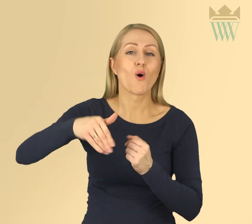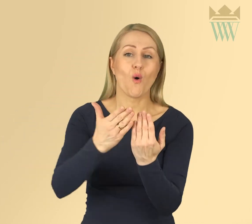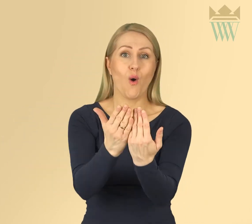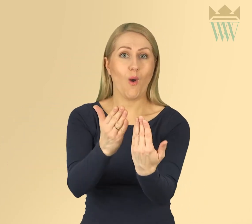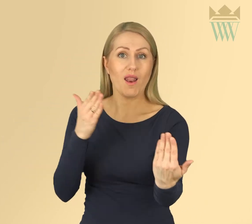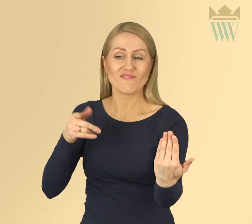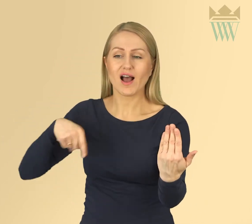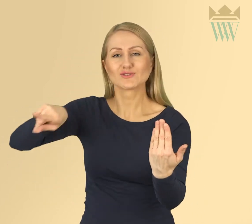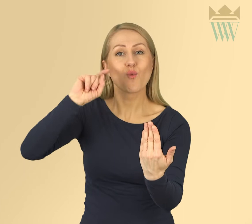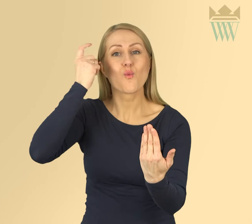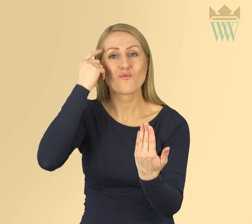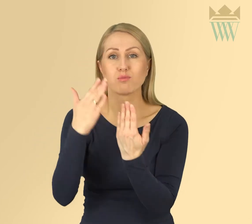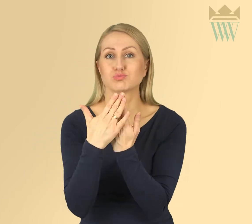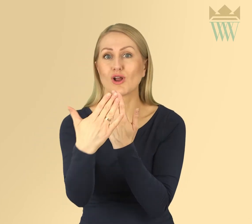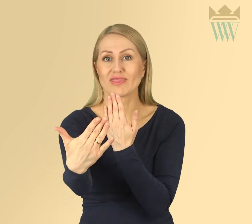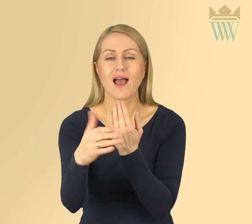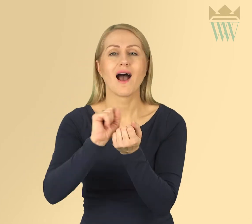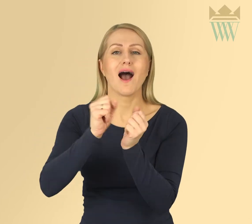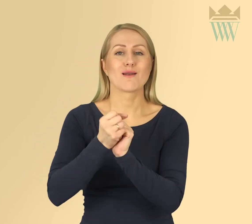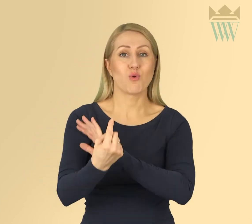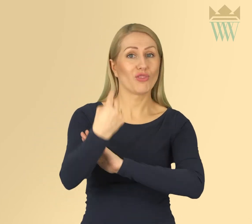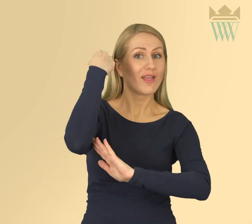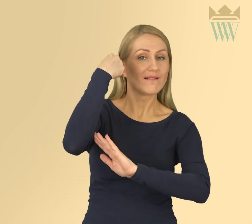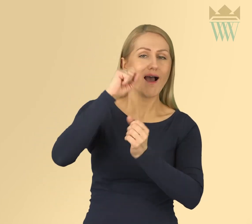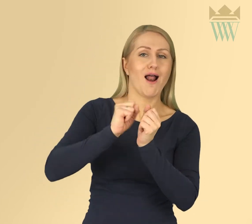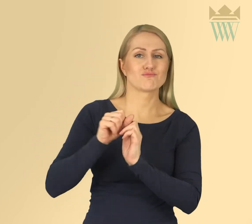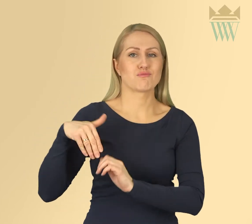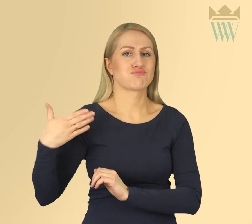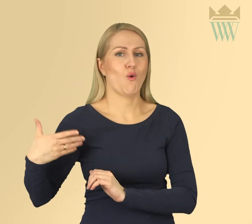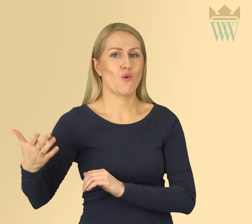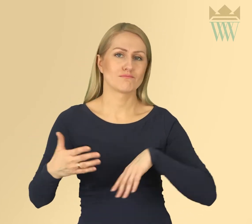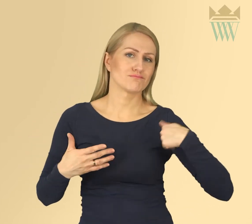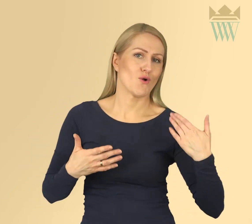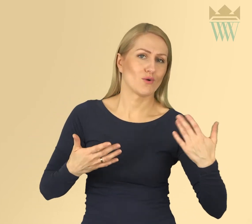Wówczas mówimy o elewacji frontowej, tylnej lub bocznej.